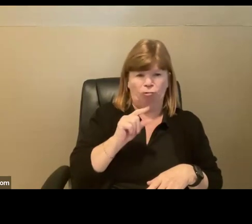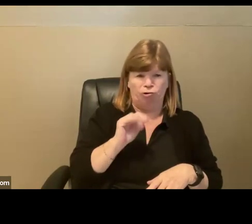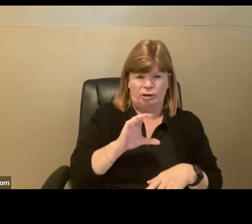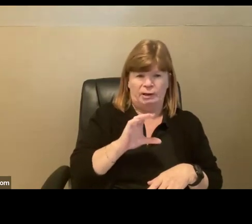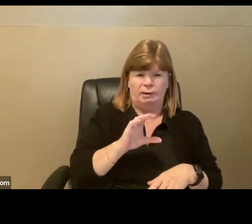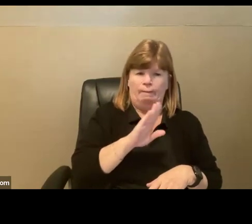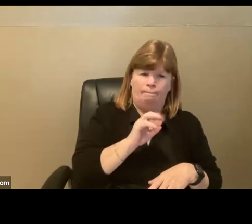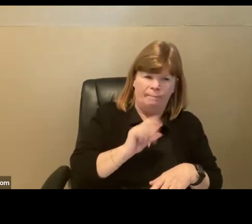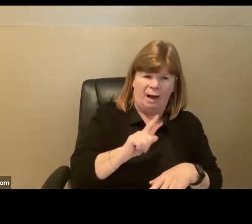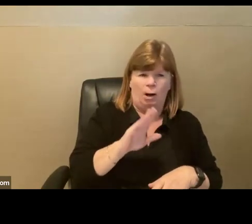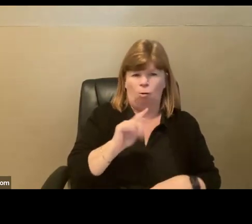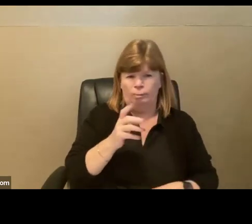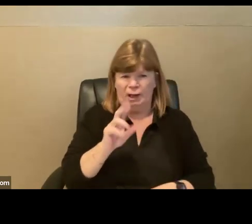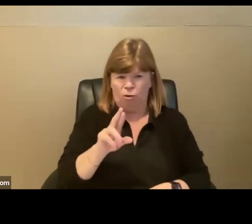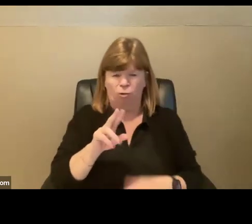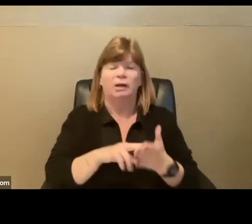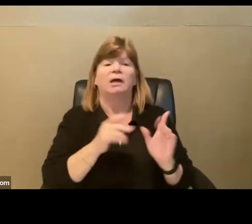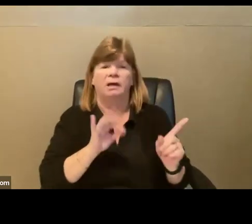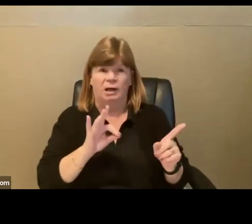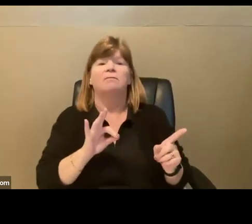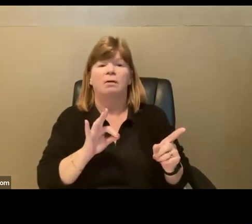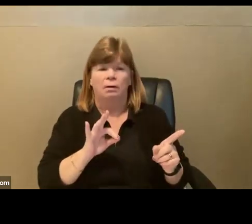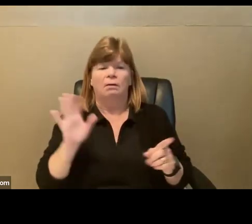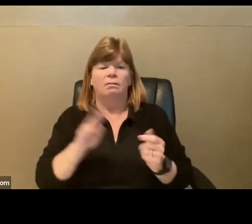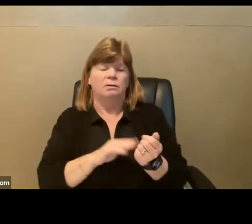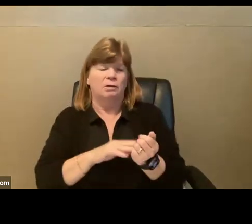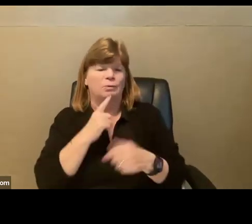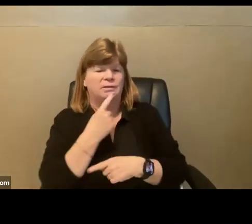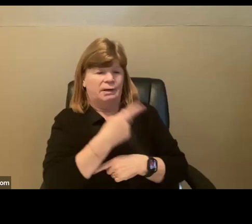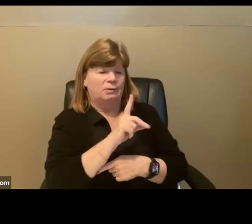Y si lo tienen, el médico se lo dirá. Es un diagnóstico que tienen.